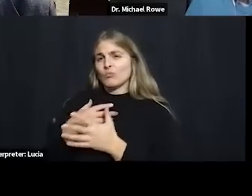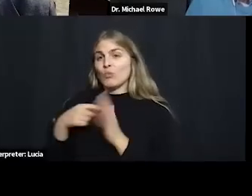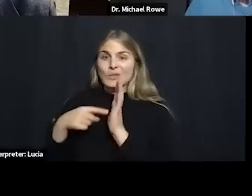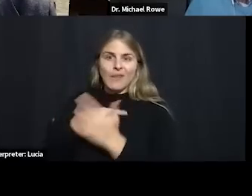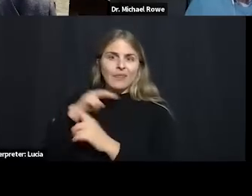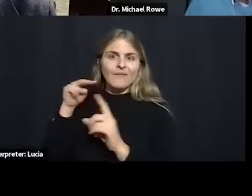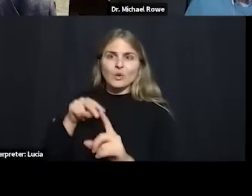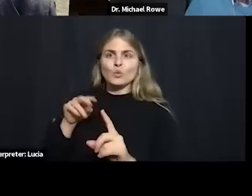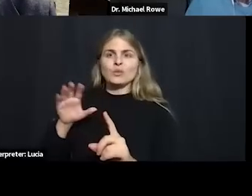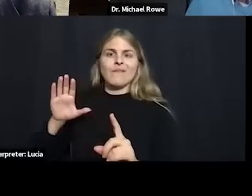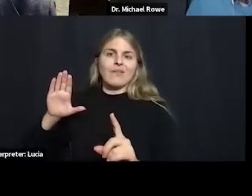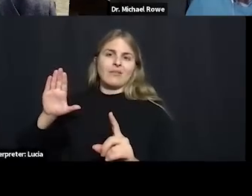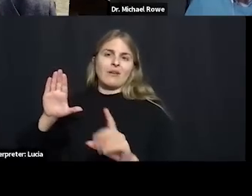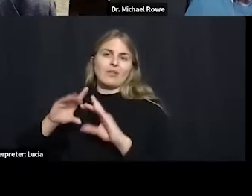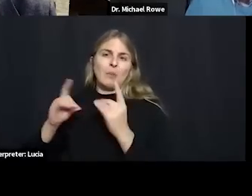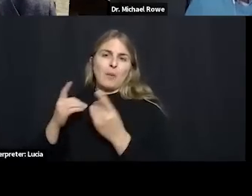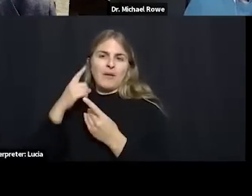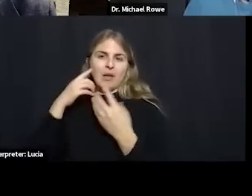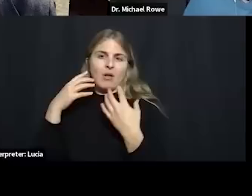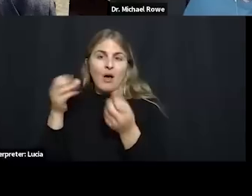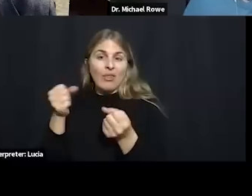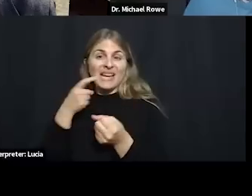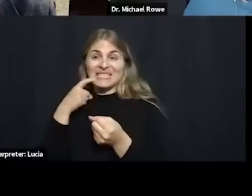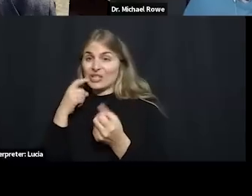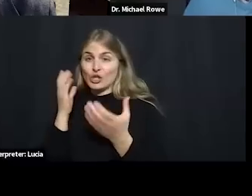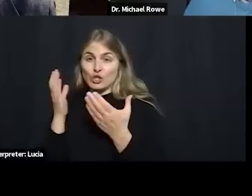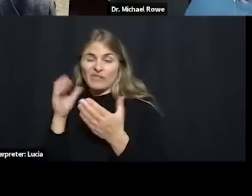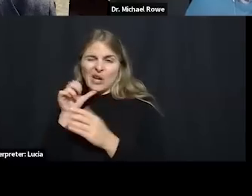y Servicios de Adicción. Y gracias a todos por escuchar.